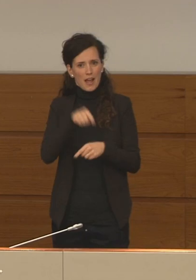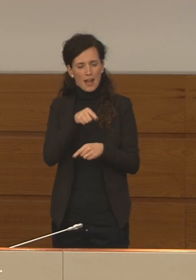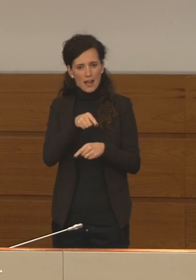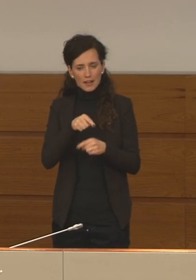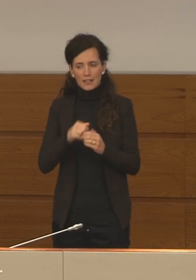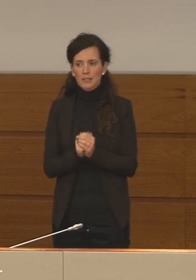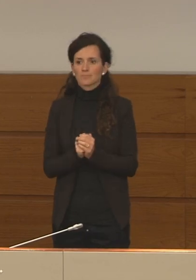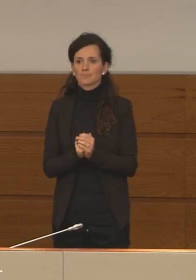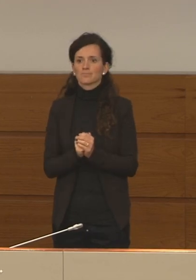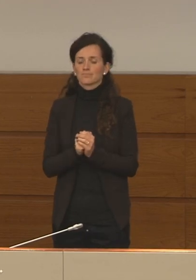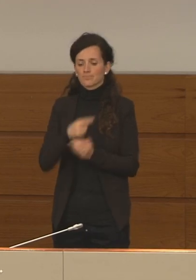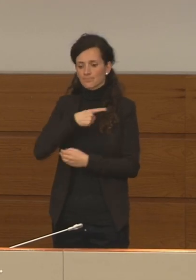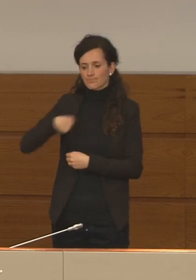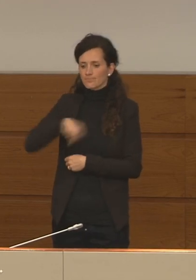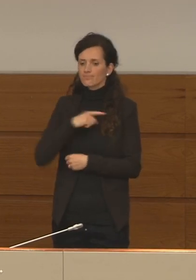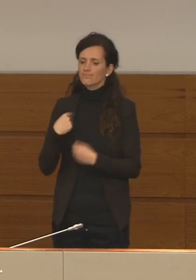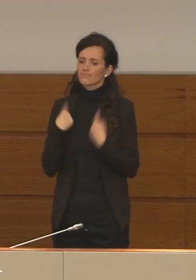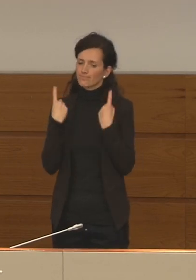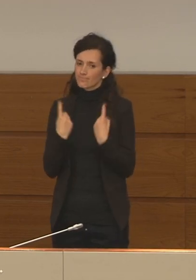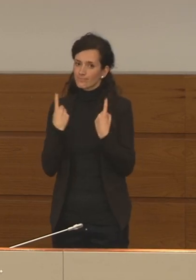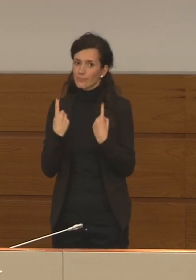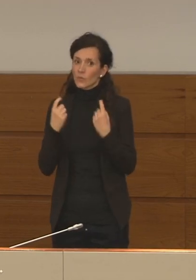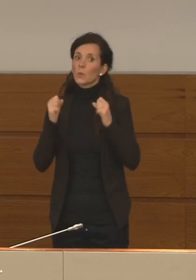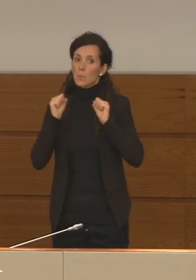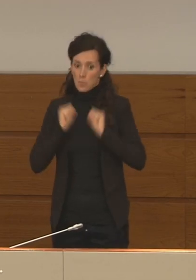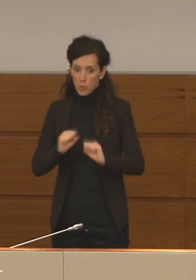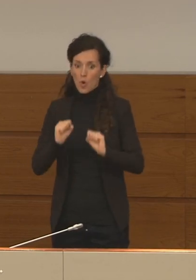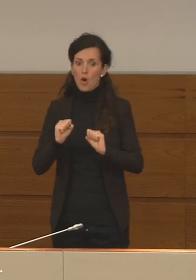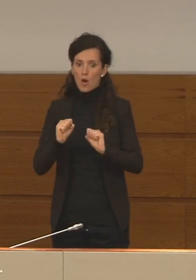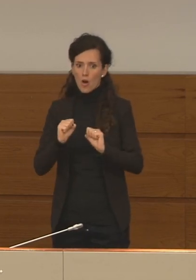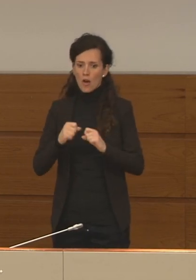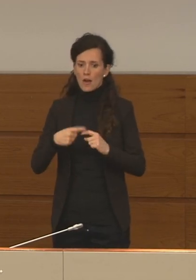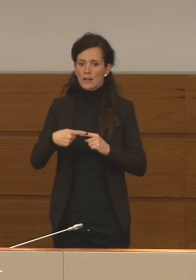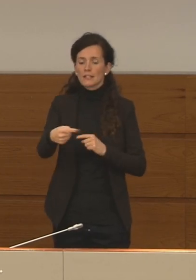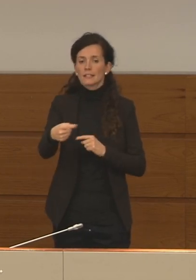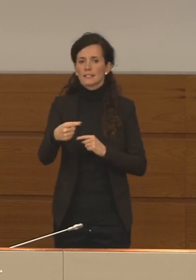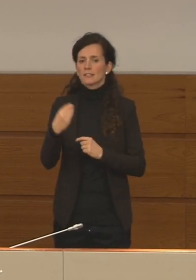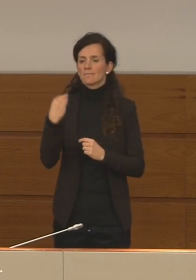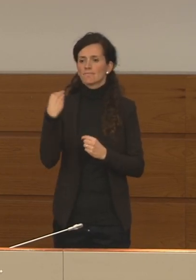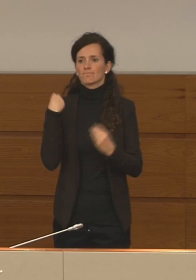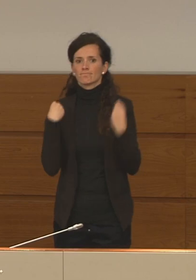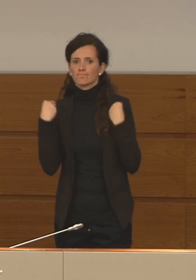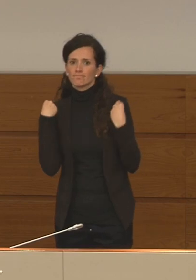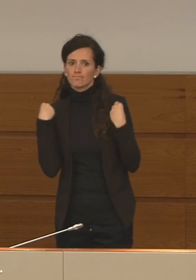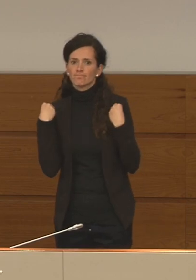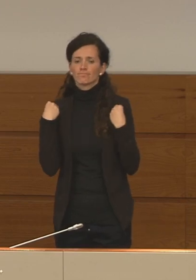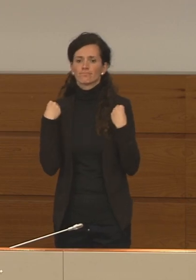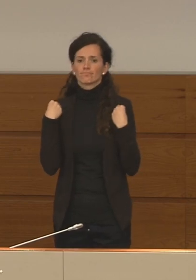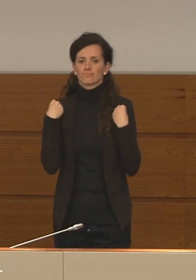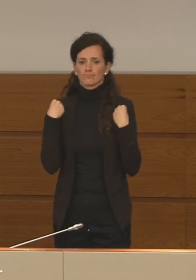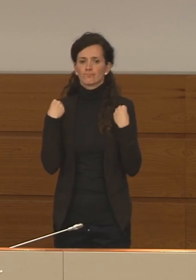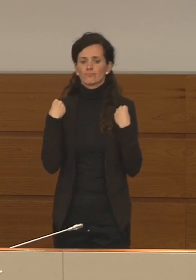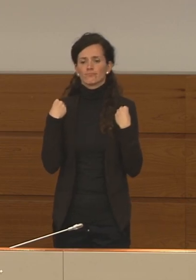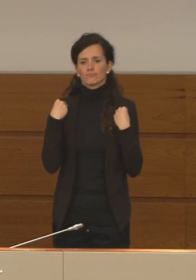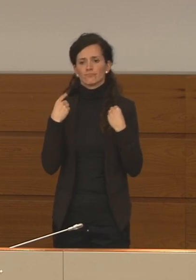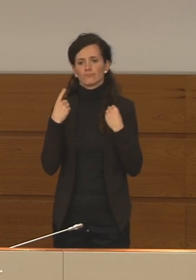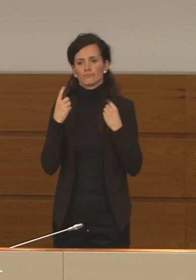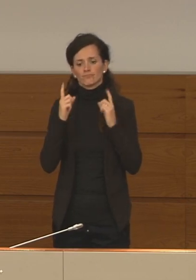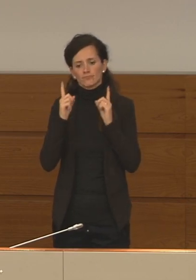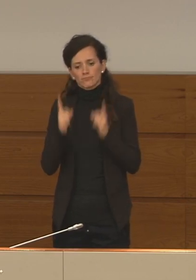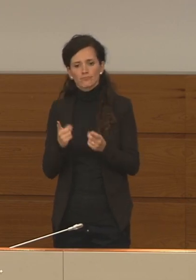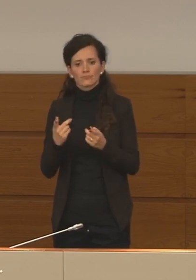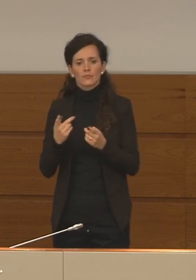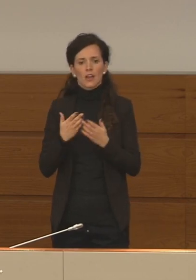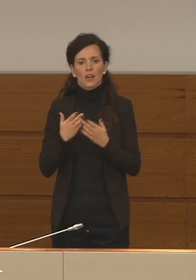ci aspettiamo che possa essere richiesto il movimento di taluni pazienti che sono